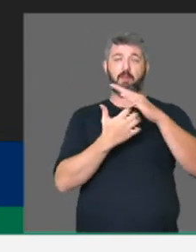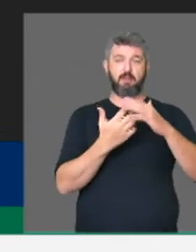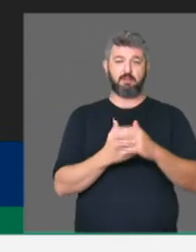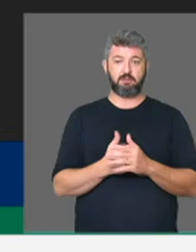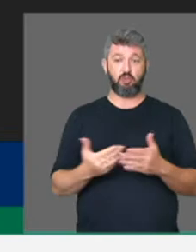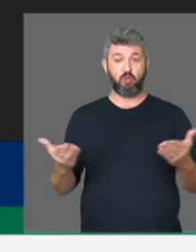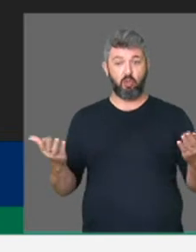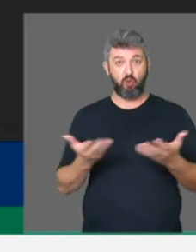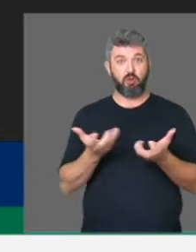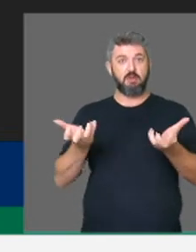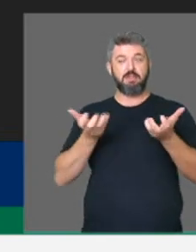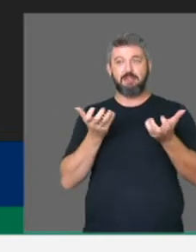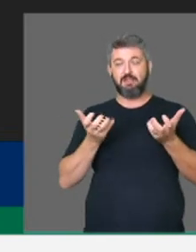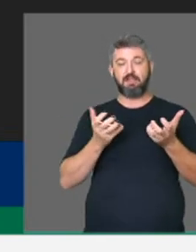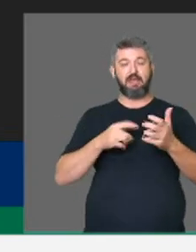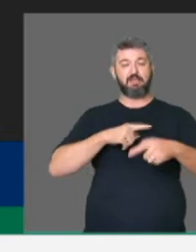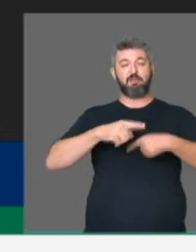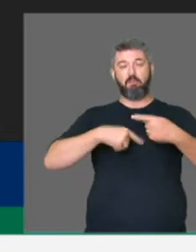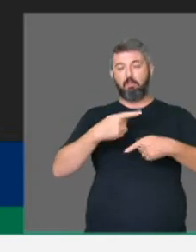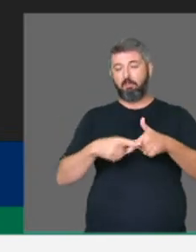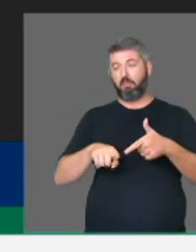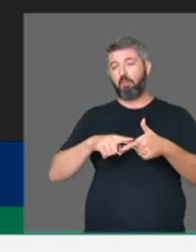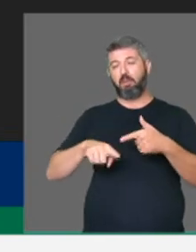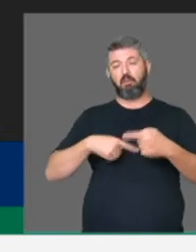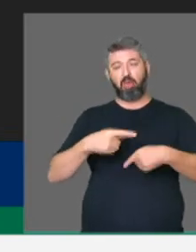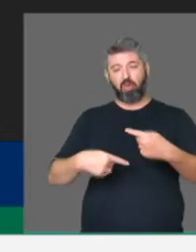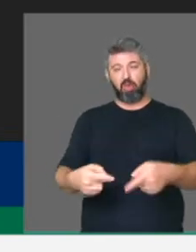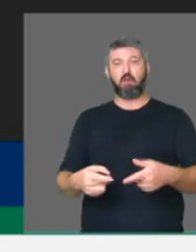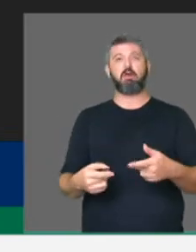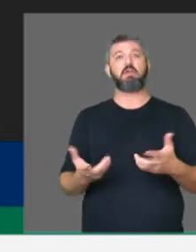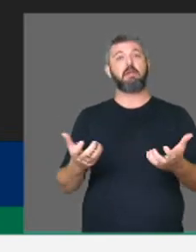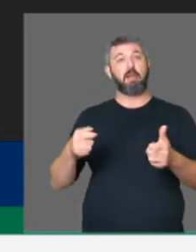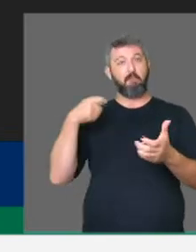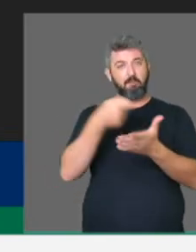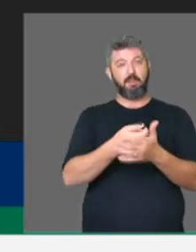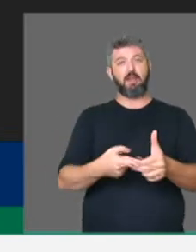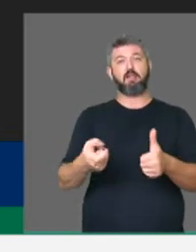RIA, DANDO ESSA OPORTUNIDADE A TANTAS EMPRESAS QUE ALÉM DE QUEREREM PAGAR SUAS DÍVIDAS ELAS QUEREM SE MANTER VIVAS.